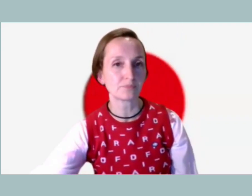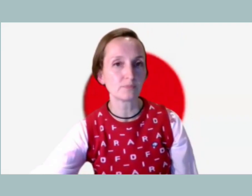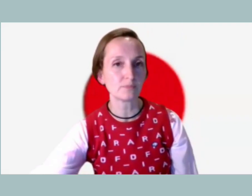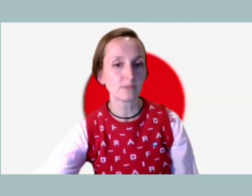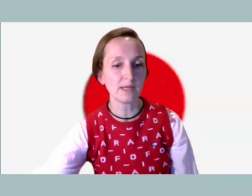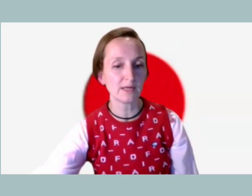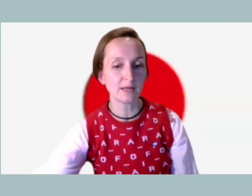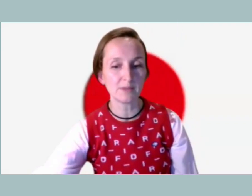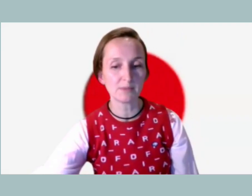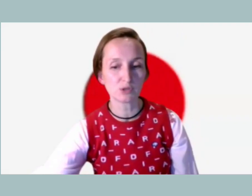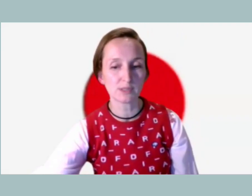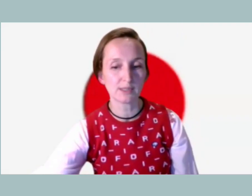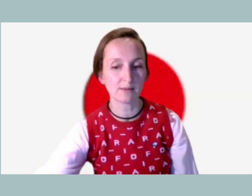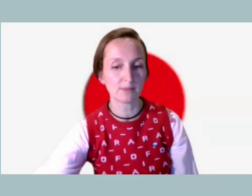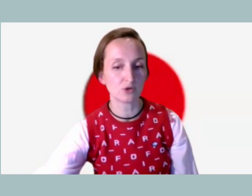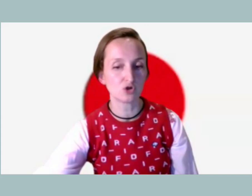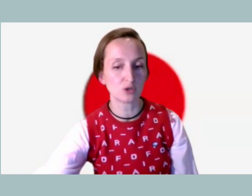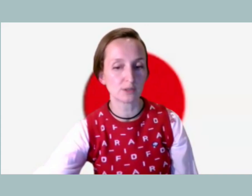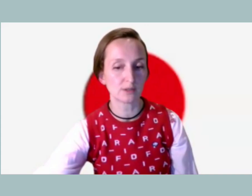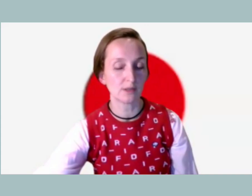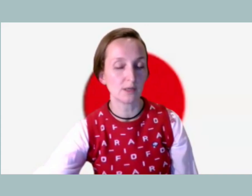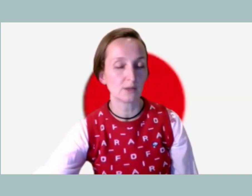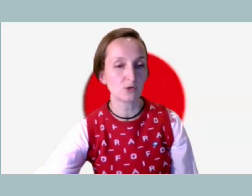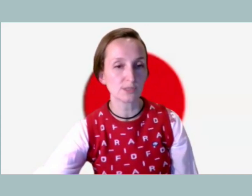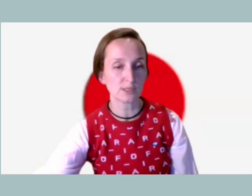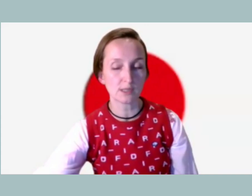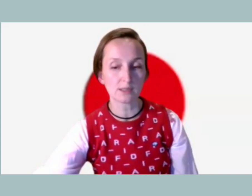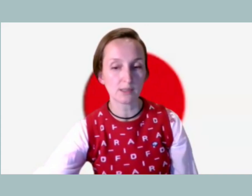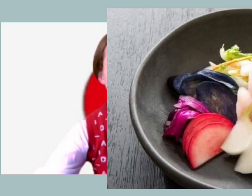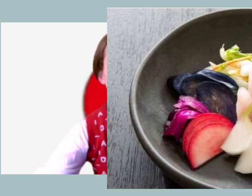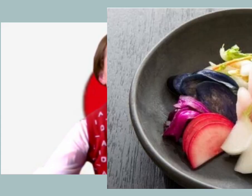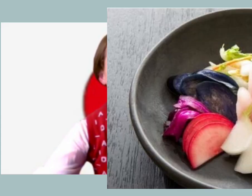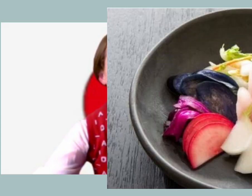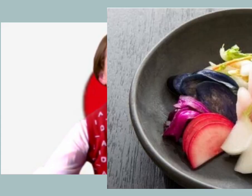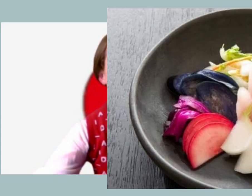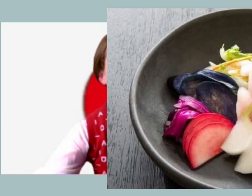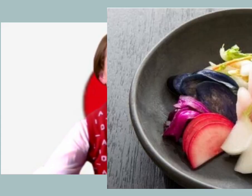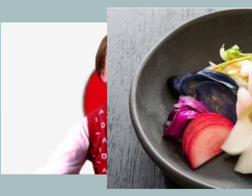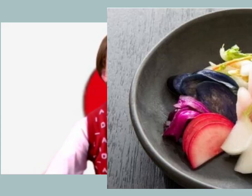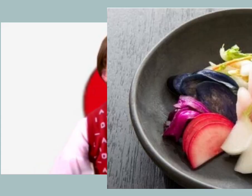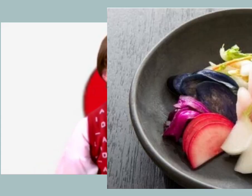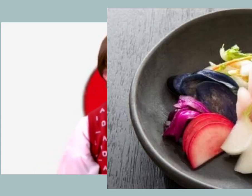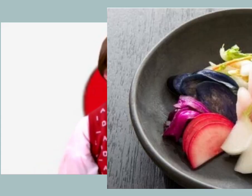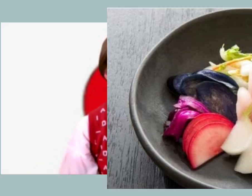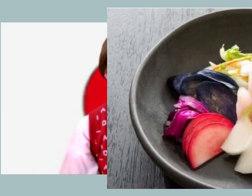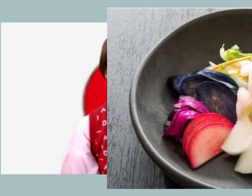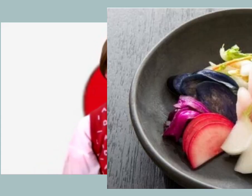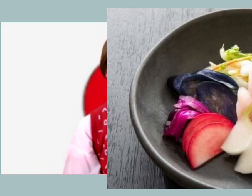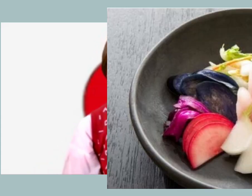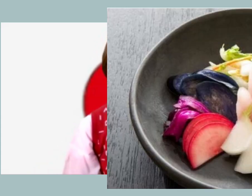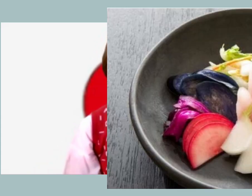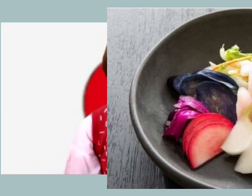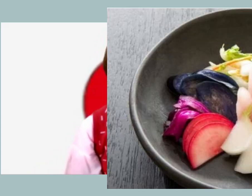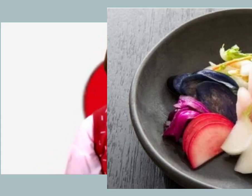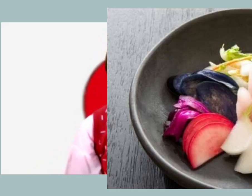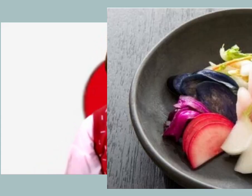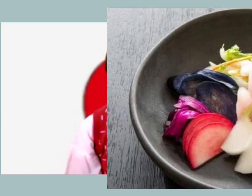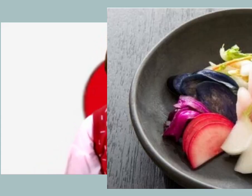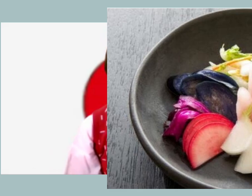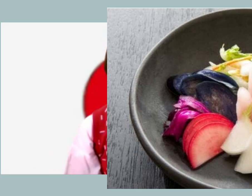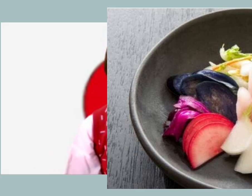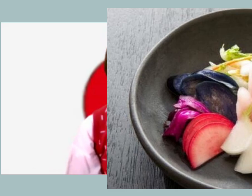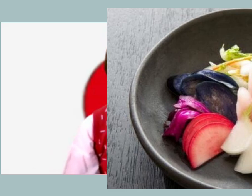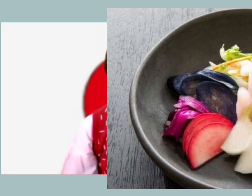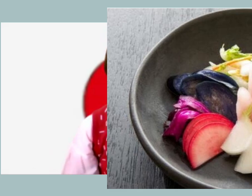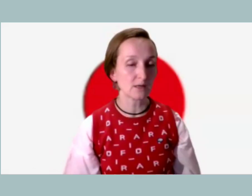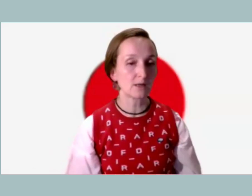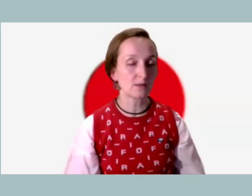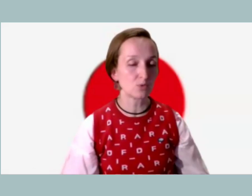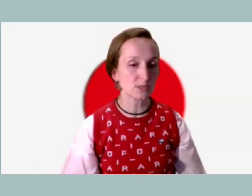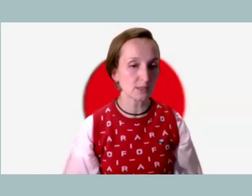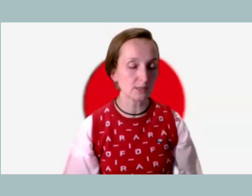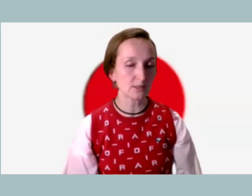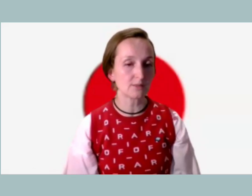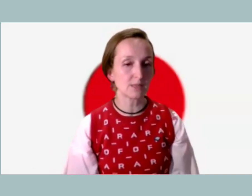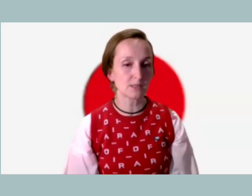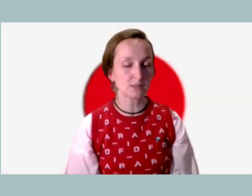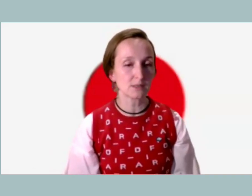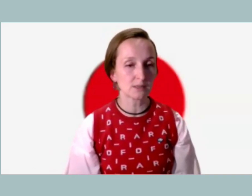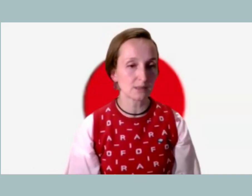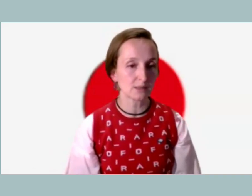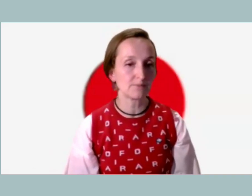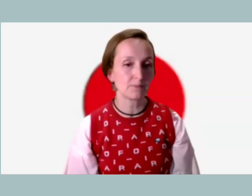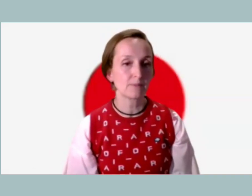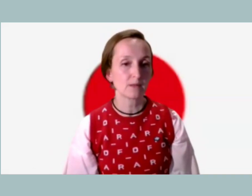Yazık değil mi.